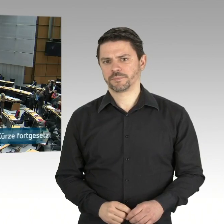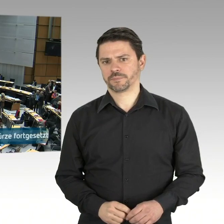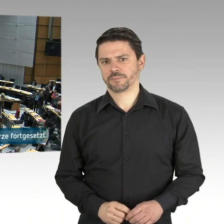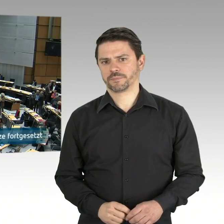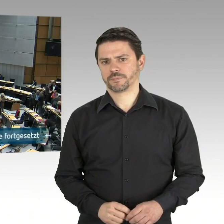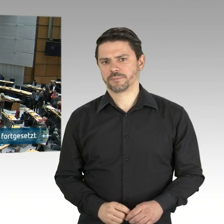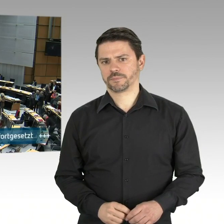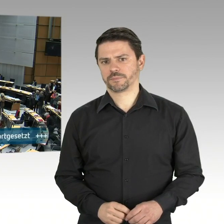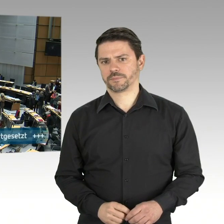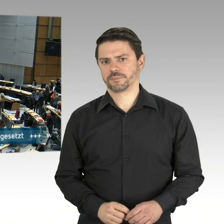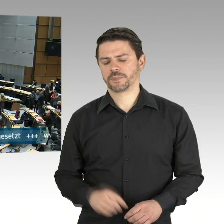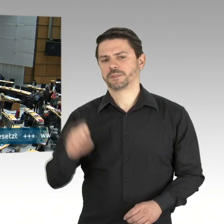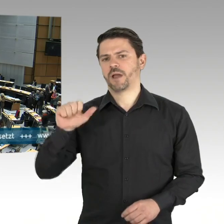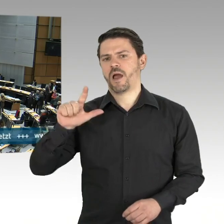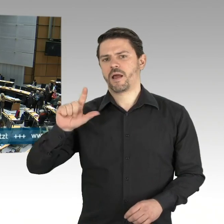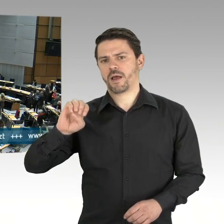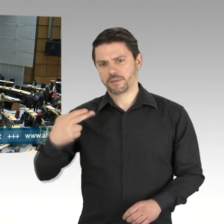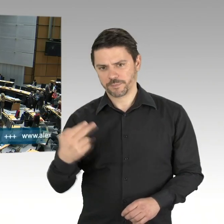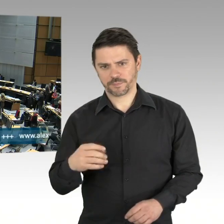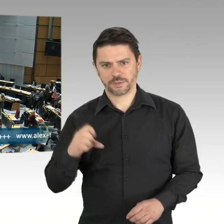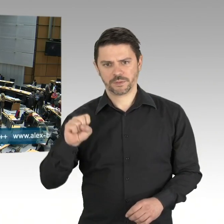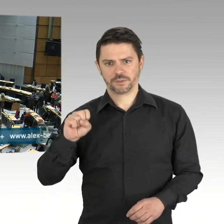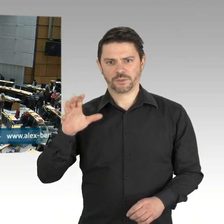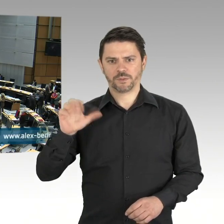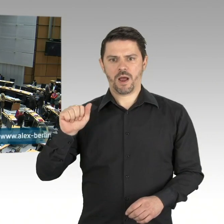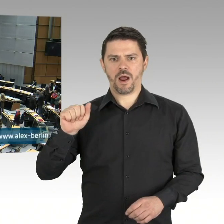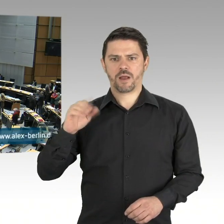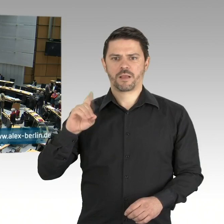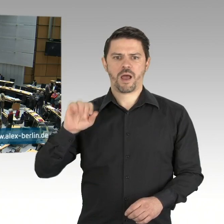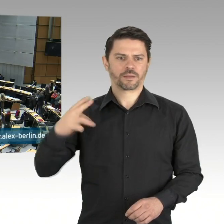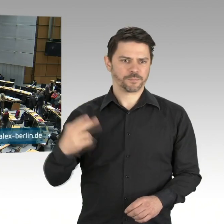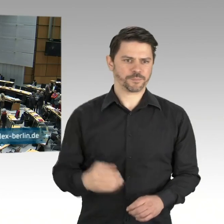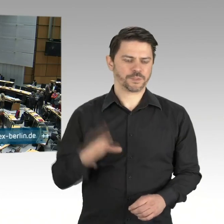Herr Carsten Schatz. Herr Frank Scheermesser. Herr Bernd Schlömer.